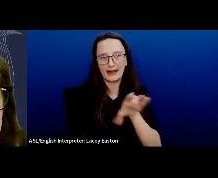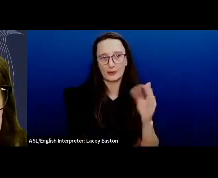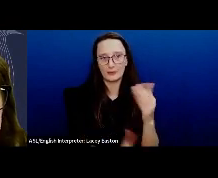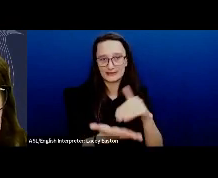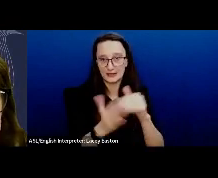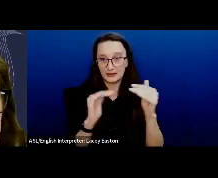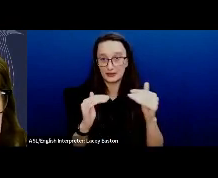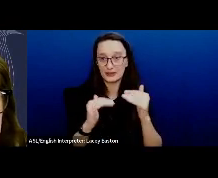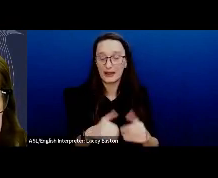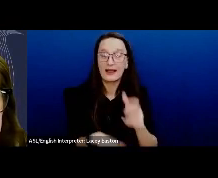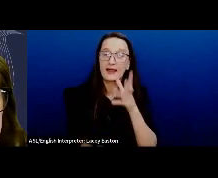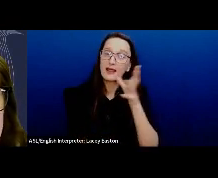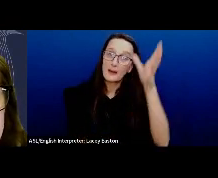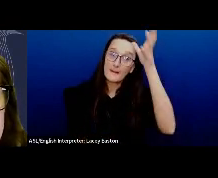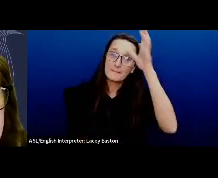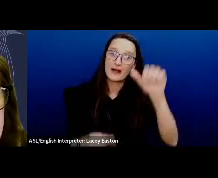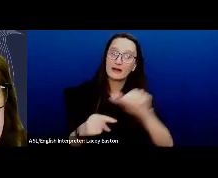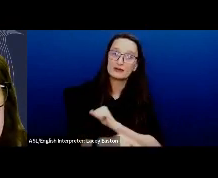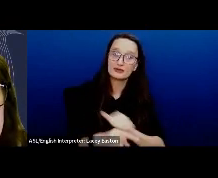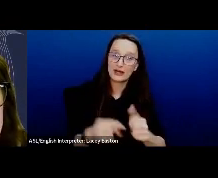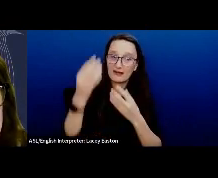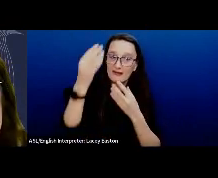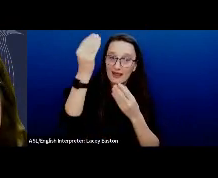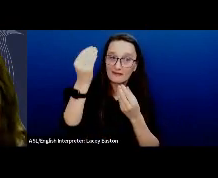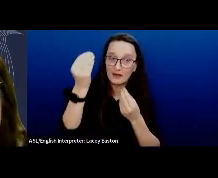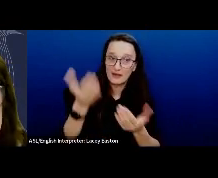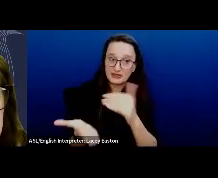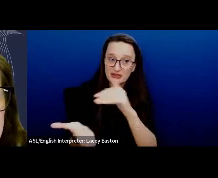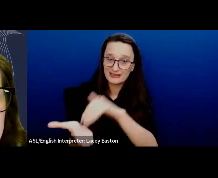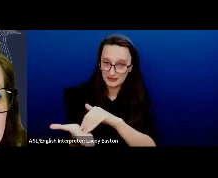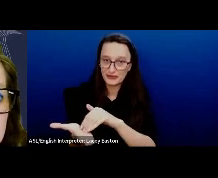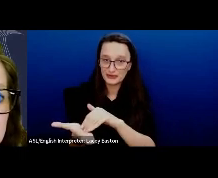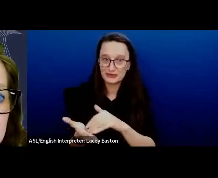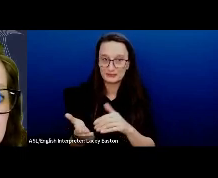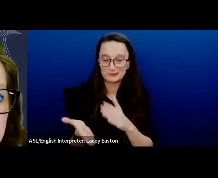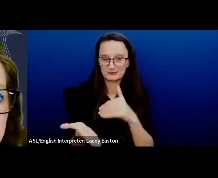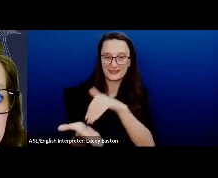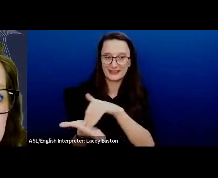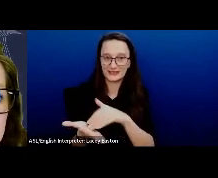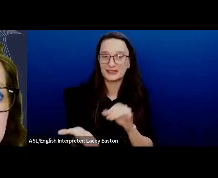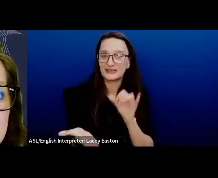centros de capacitación e información para padres y hay un enlace allí que lo ayudará a encontrar recursos